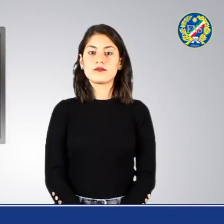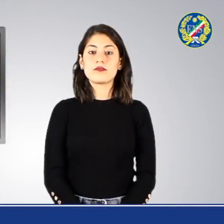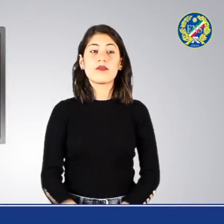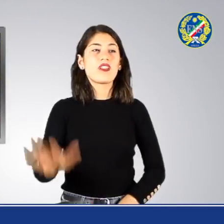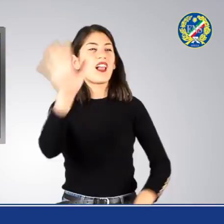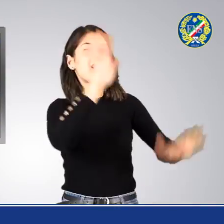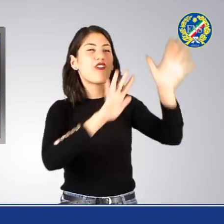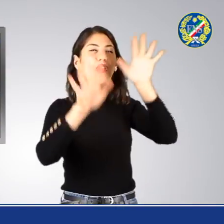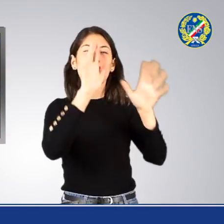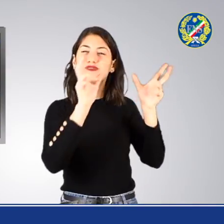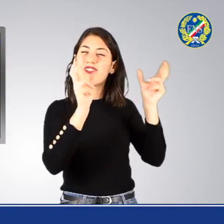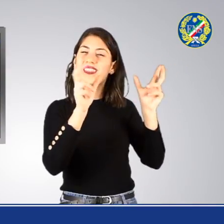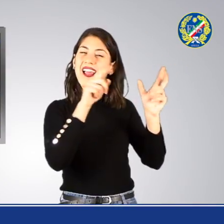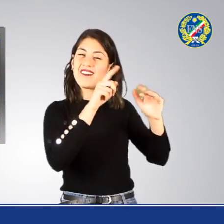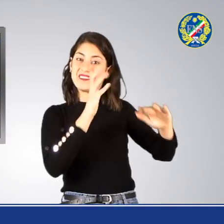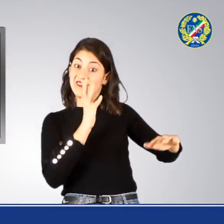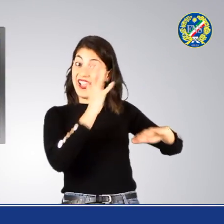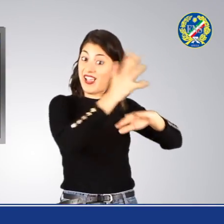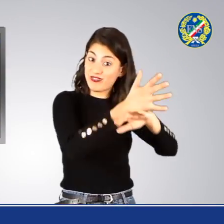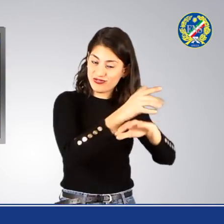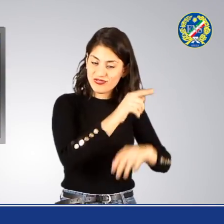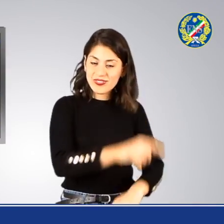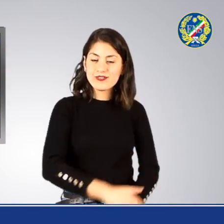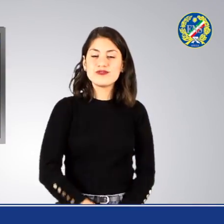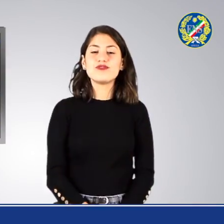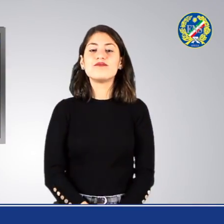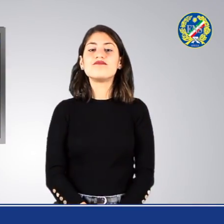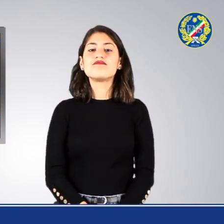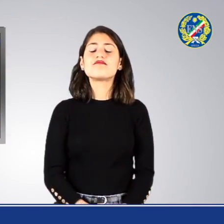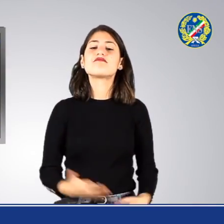ACCESSO ALL’INFORMAZIONE TELEVISIVA